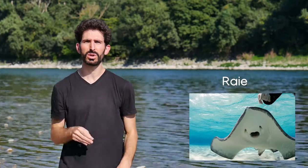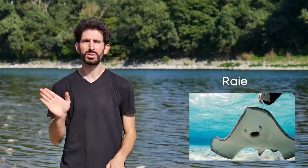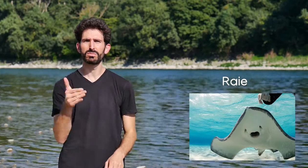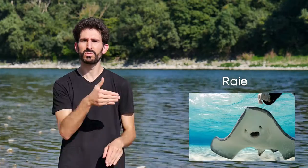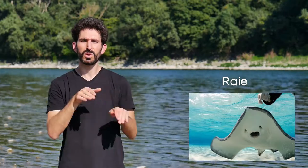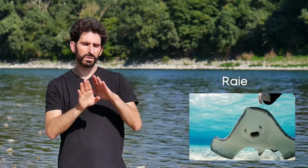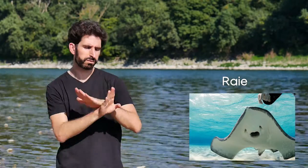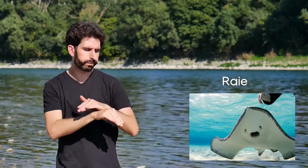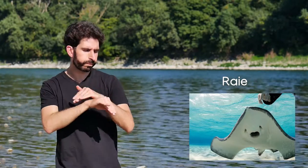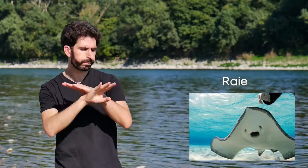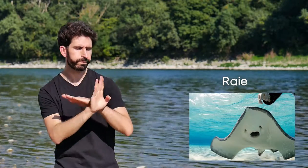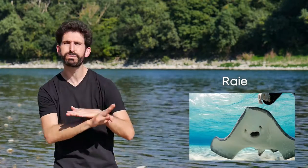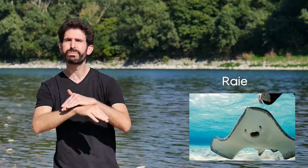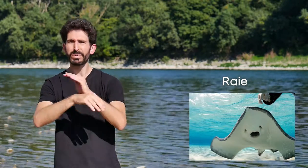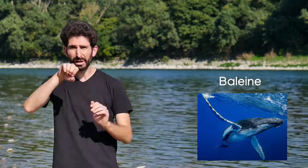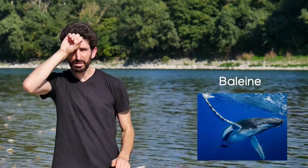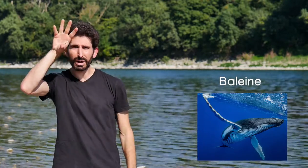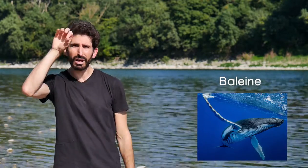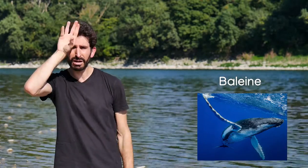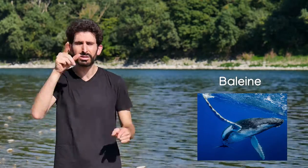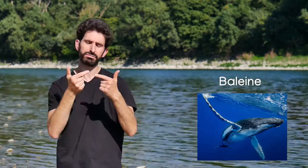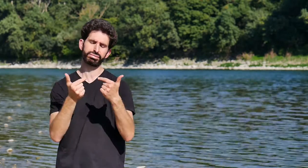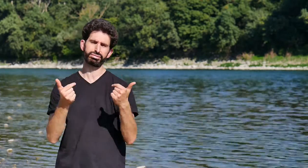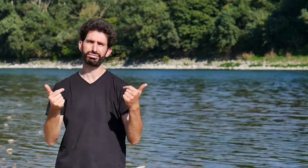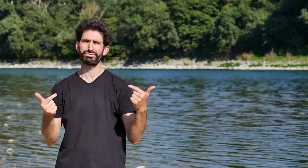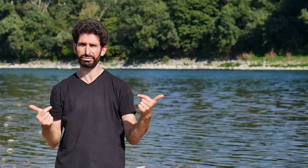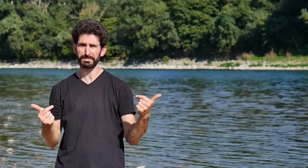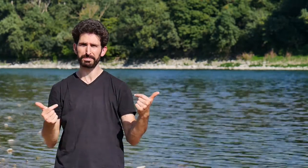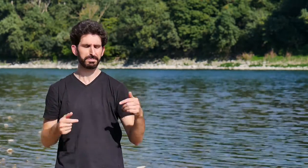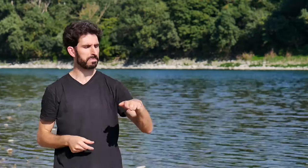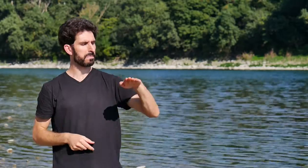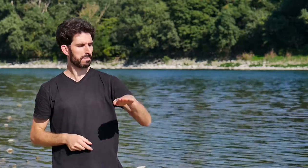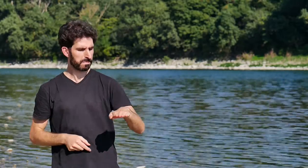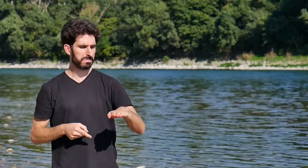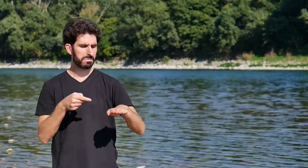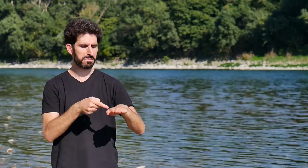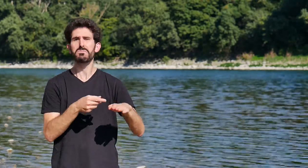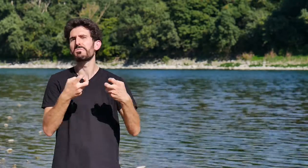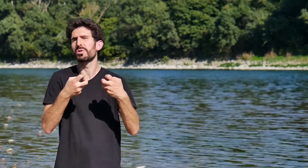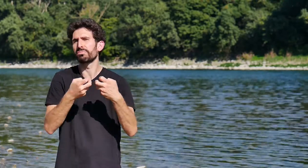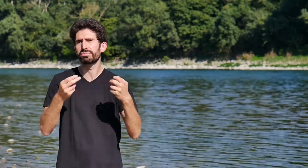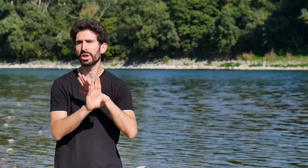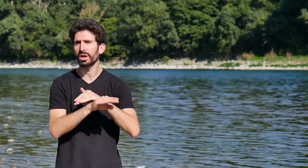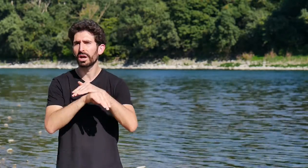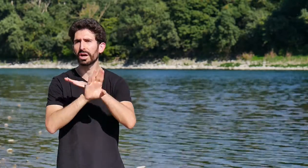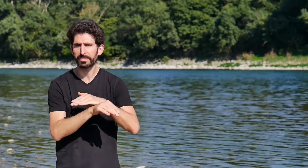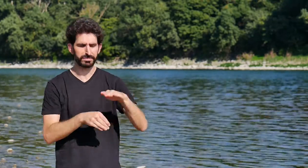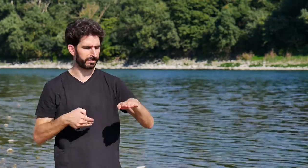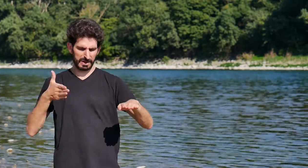la raie, la baleine, et caetera. Prenons l'exemple d'une raie.